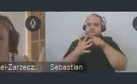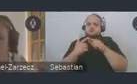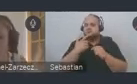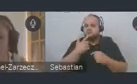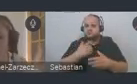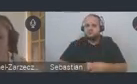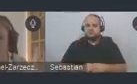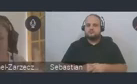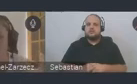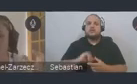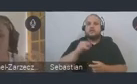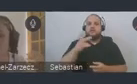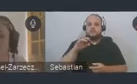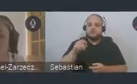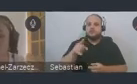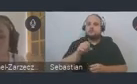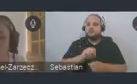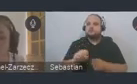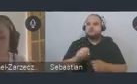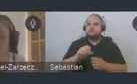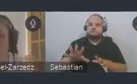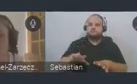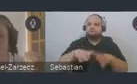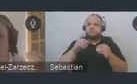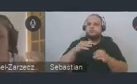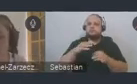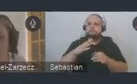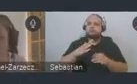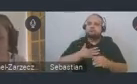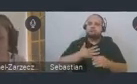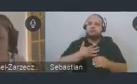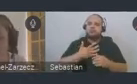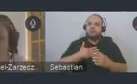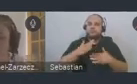Intro, to wprowadzenie, buduje nam bezpieczną atmosferę.